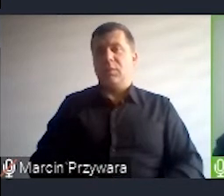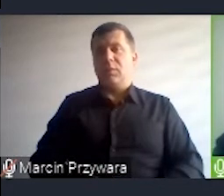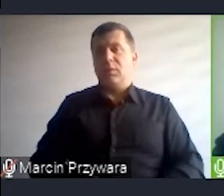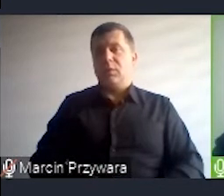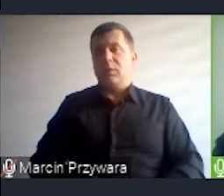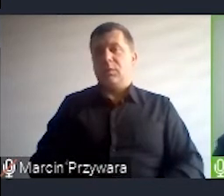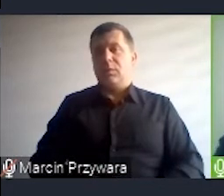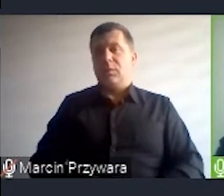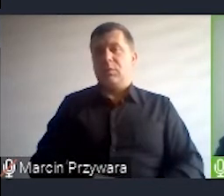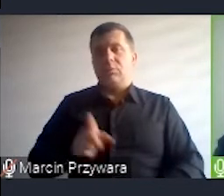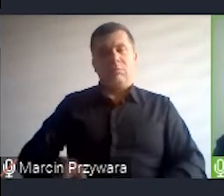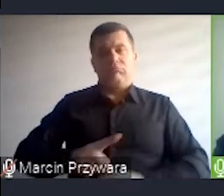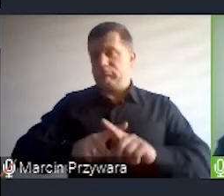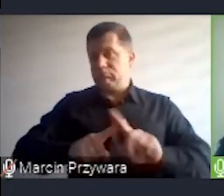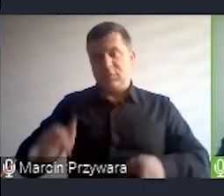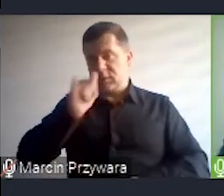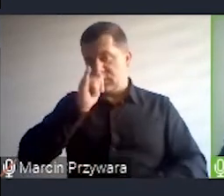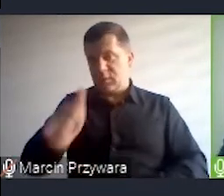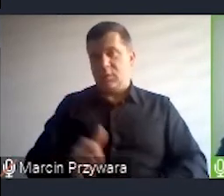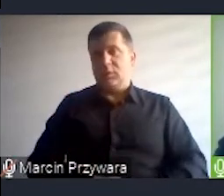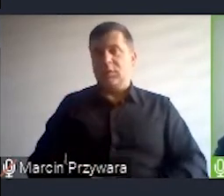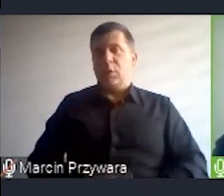to nie wolno mi finansować ani ubezpieczeń,